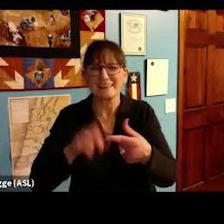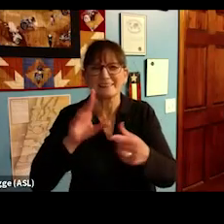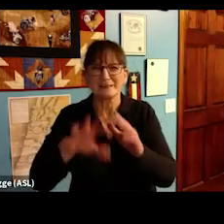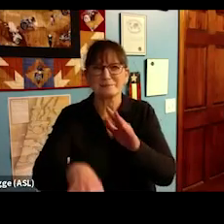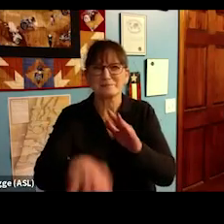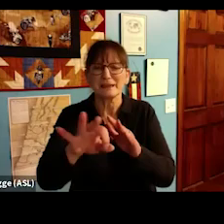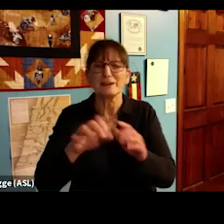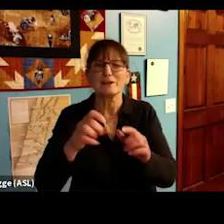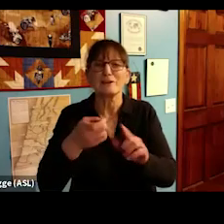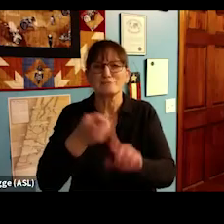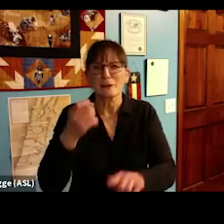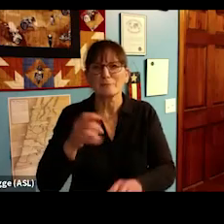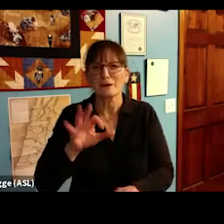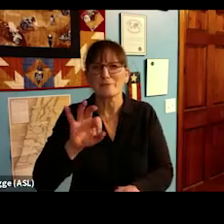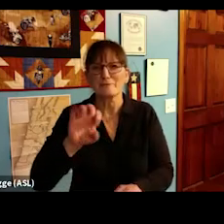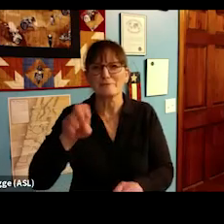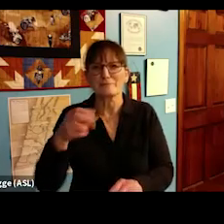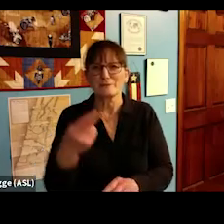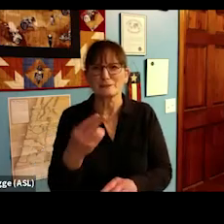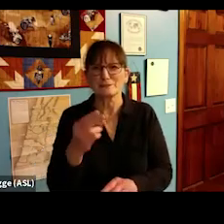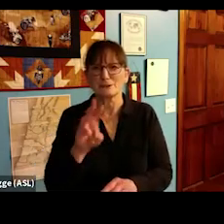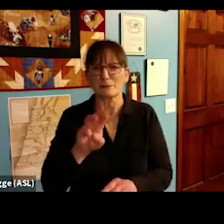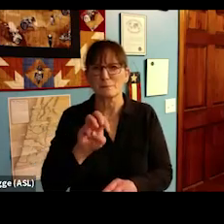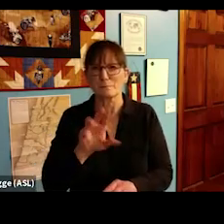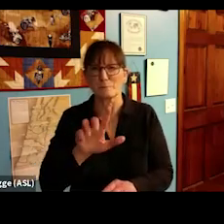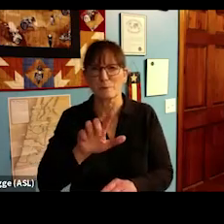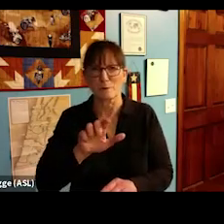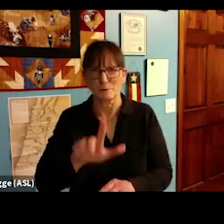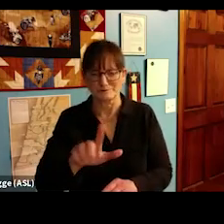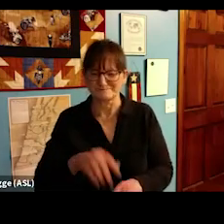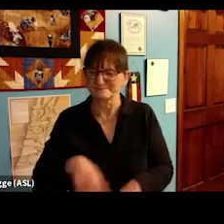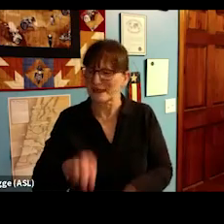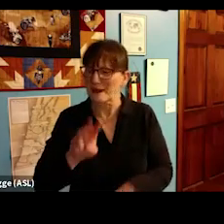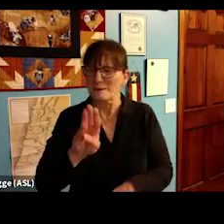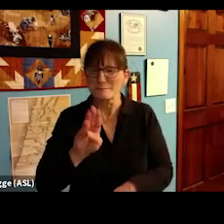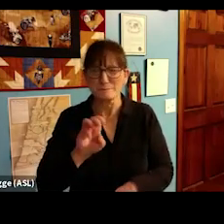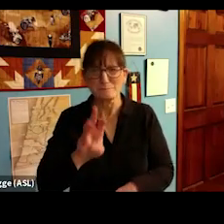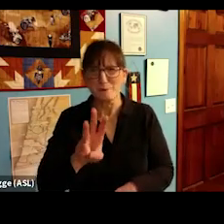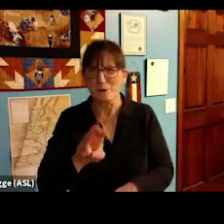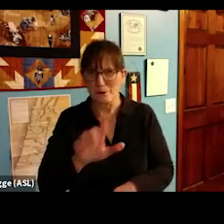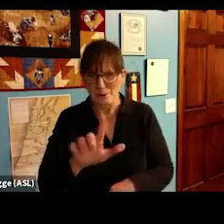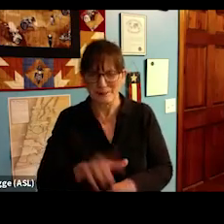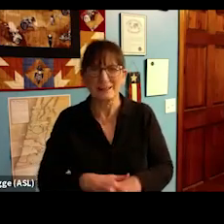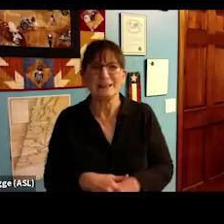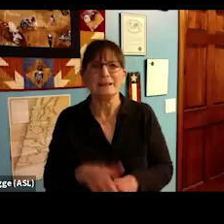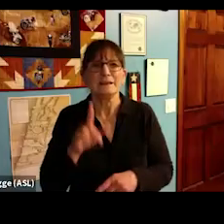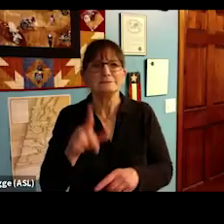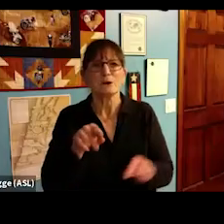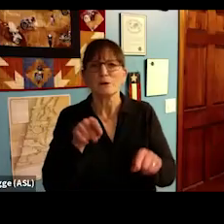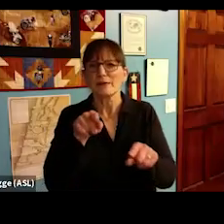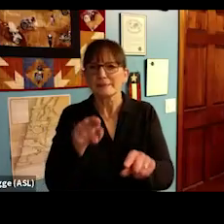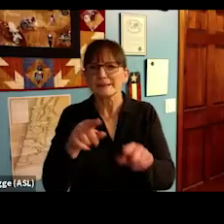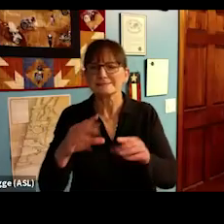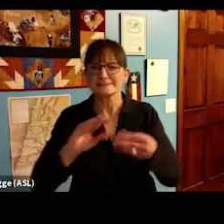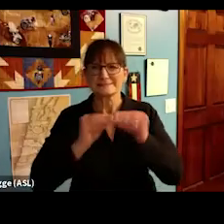la SSA hizo algunas simplificaciones al programa de SSI. Una de esas simplificaciones fue una expansión